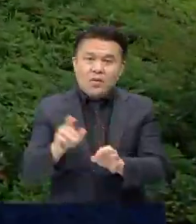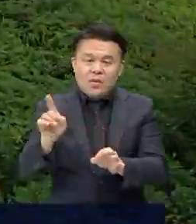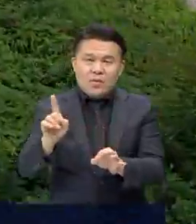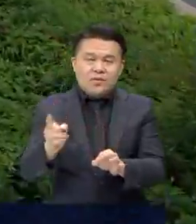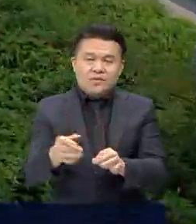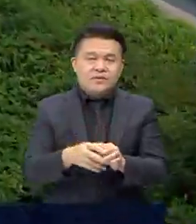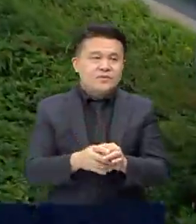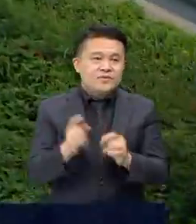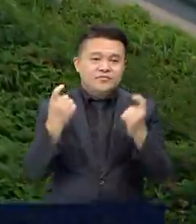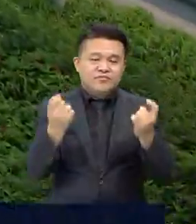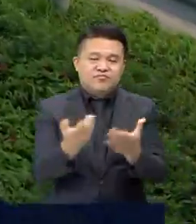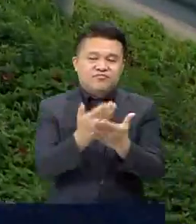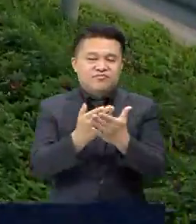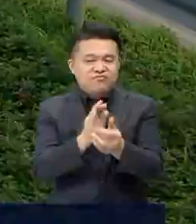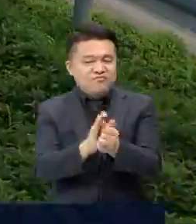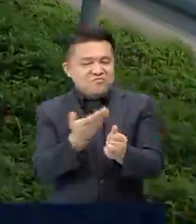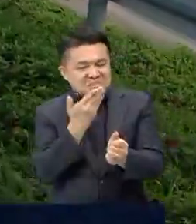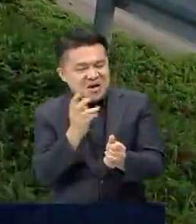이어져 지역 건강 발전에 기여할 것으로 기대하고 있습니다.